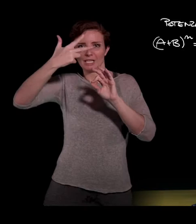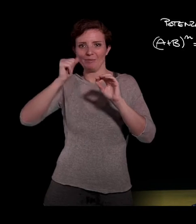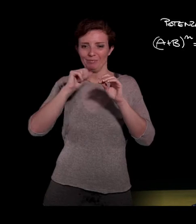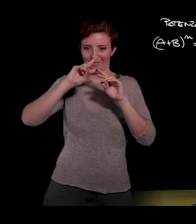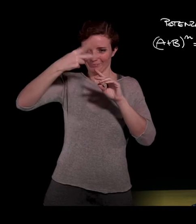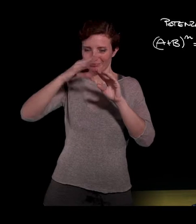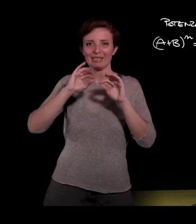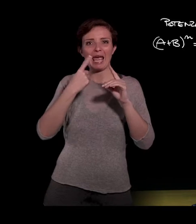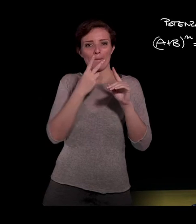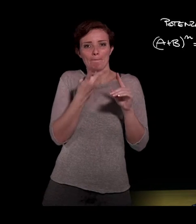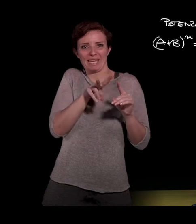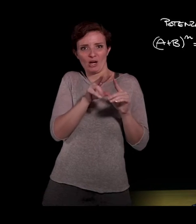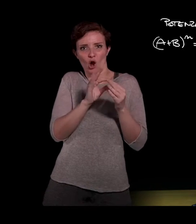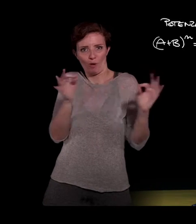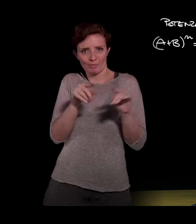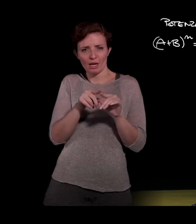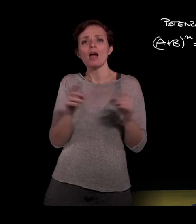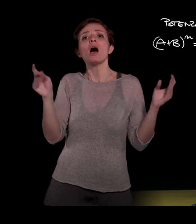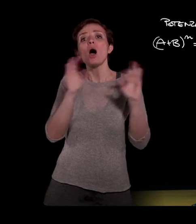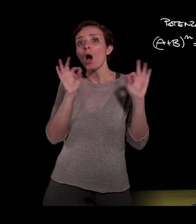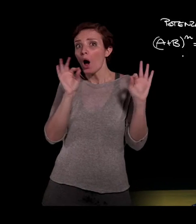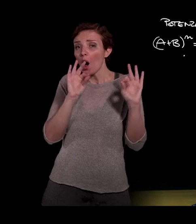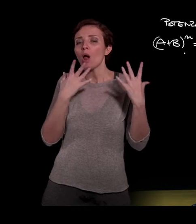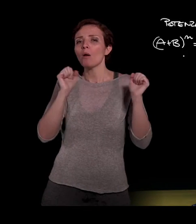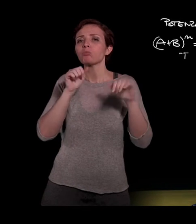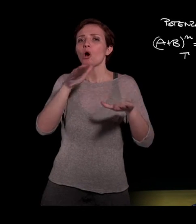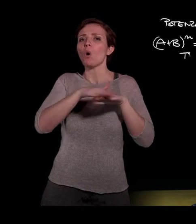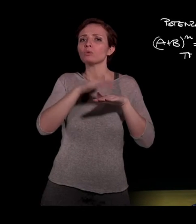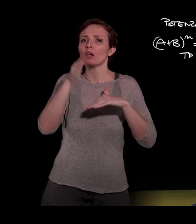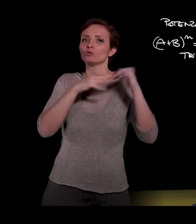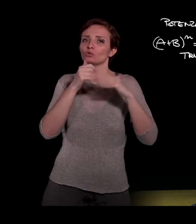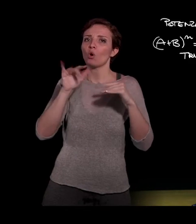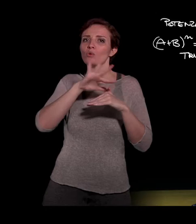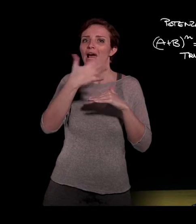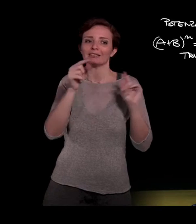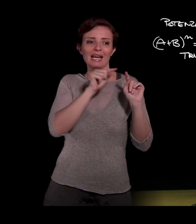Oppure è possibile utilizzare un'altra struttura operativa, definita il triangolo di Tartaglia.